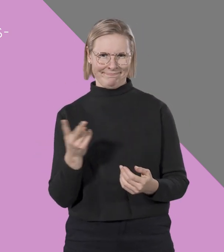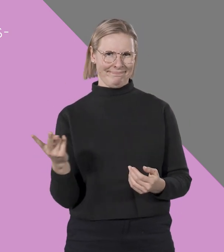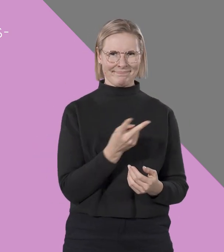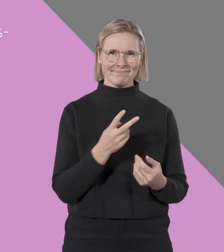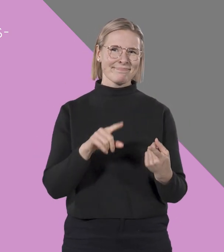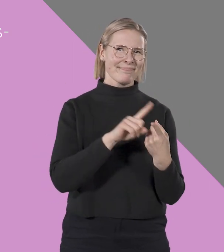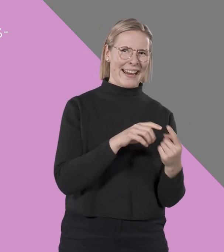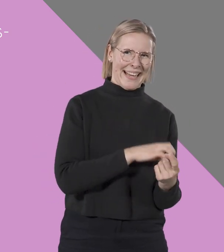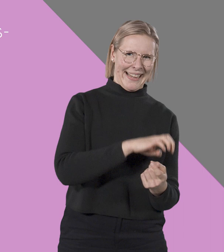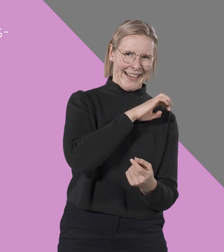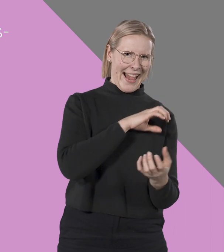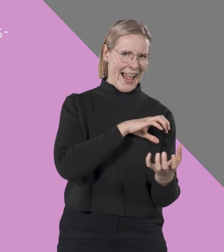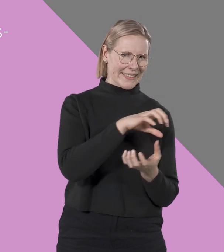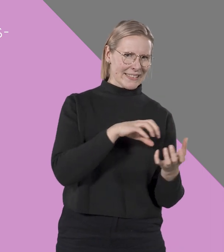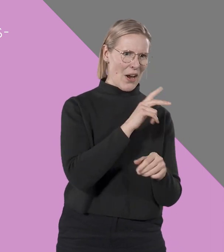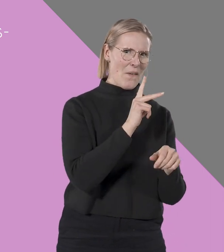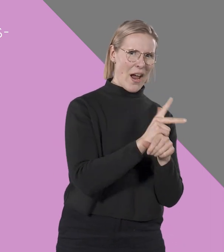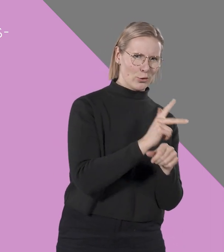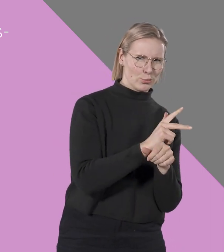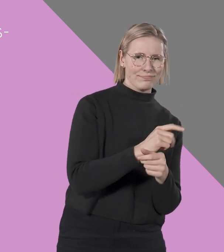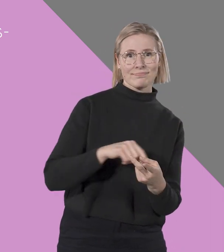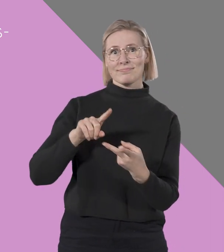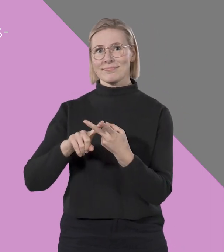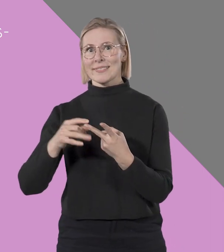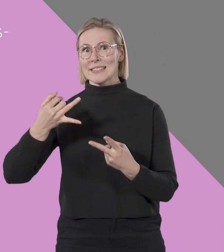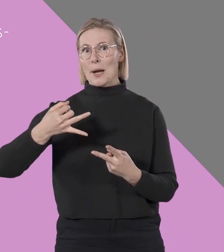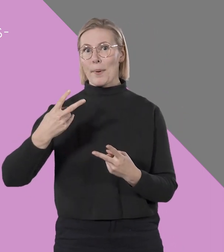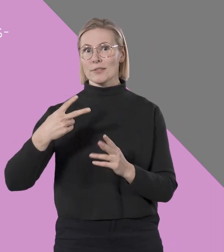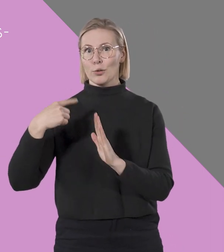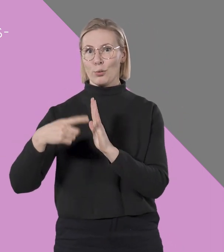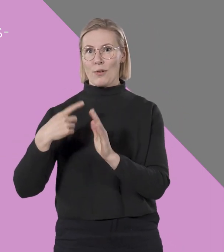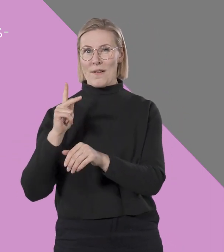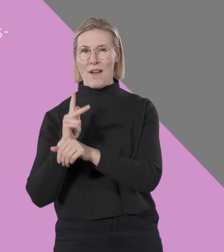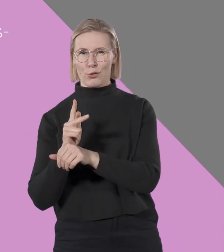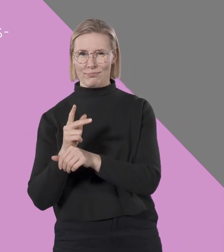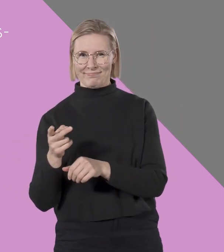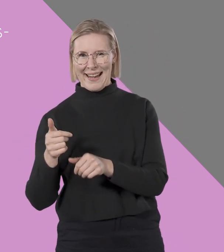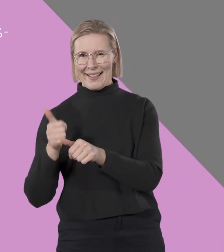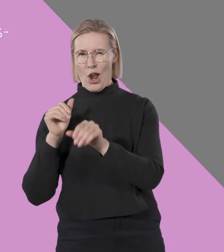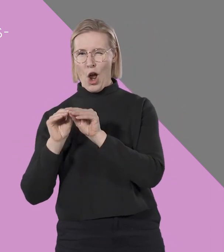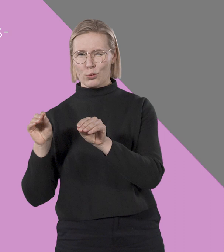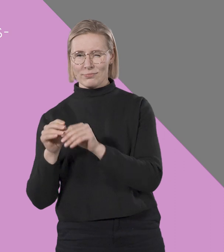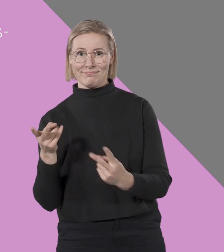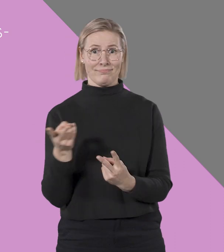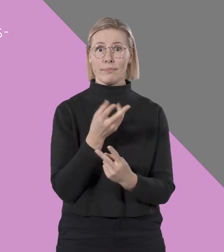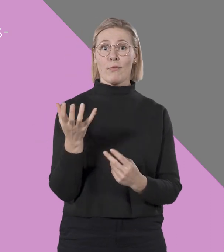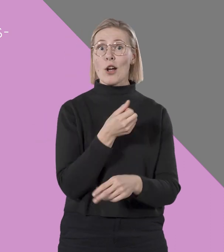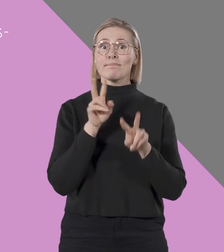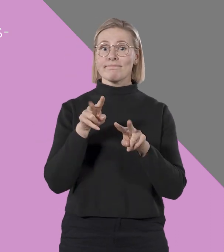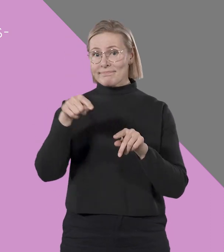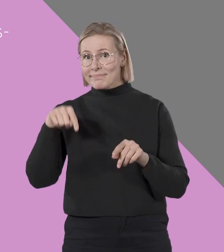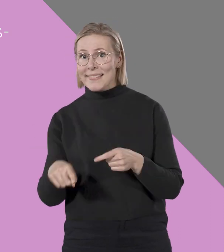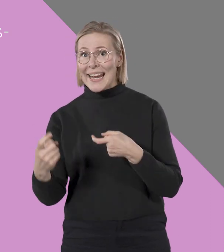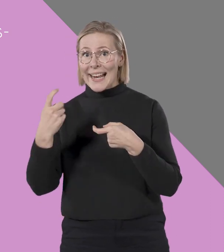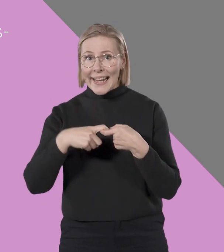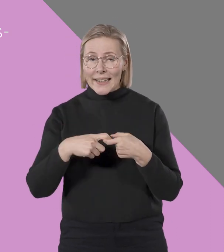Molemmat ohjelmat ovat katsottavissa oheisista linkeistä -